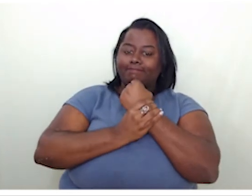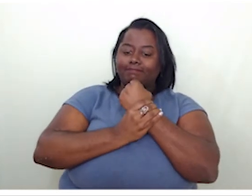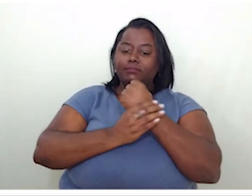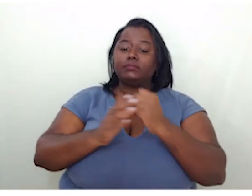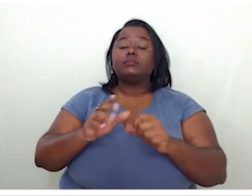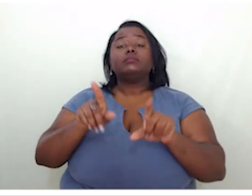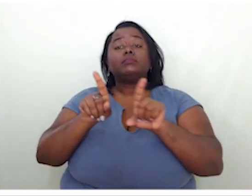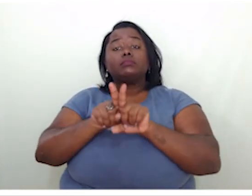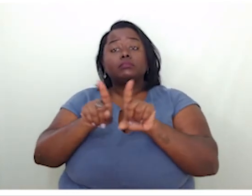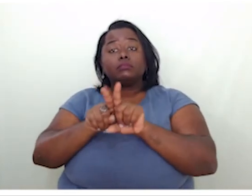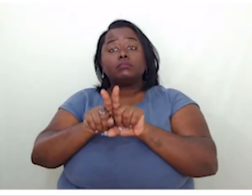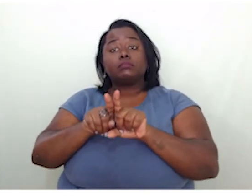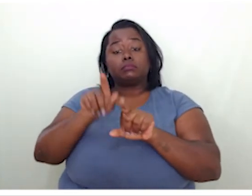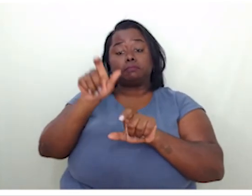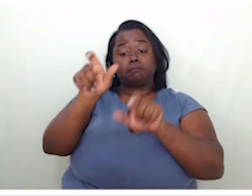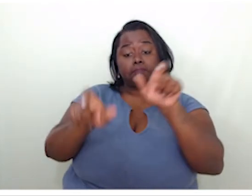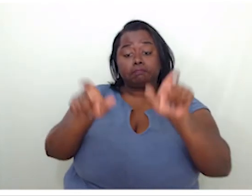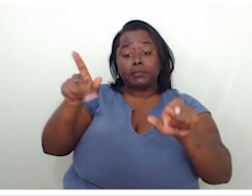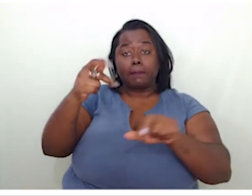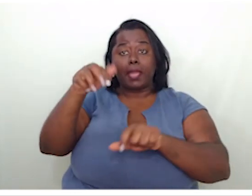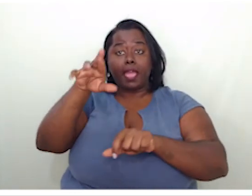Un grupo escribió